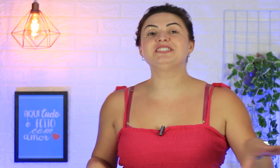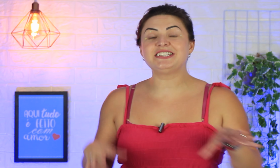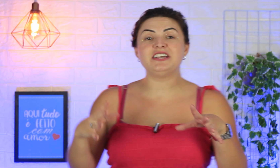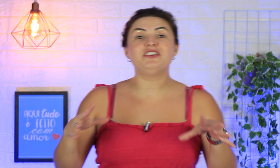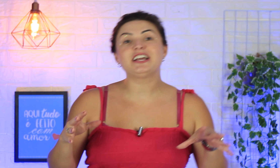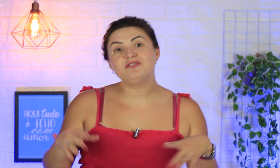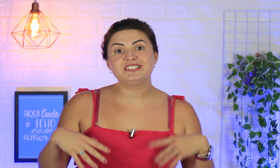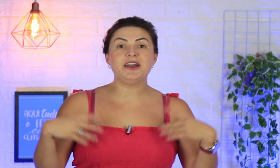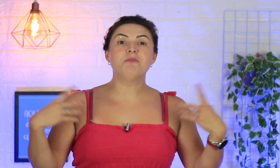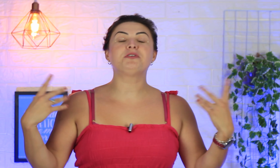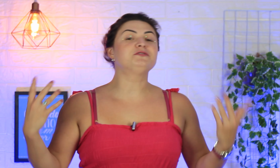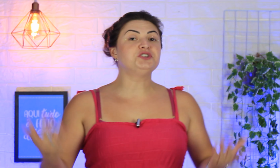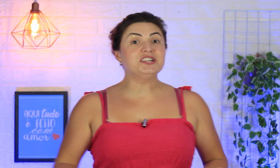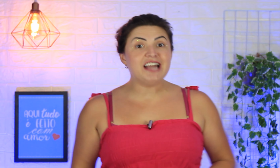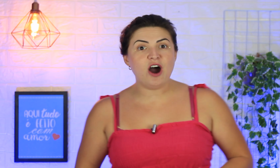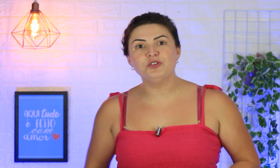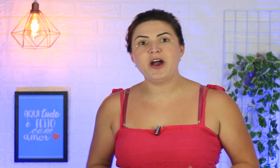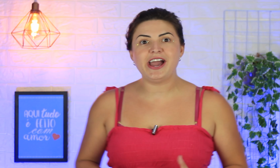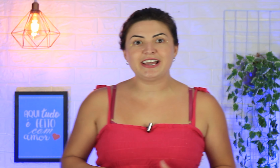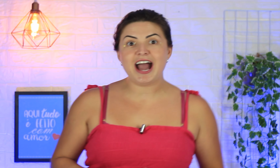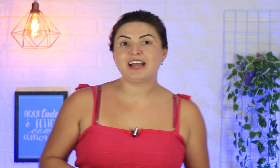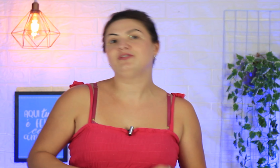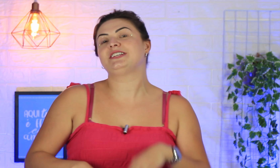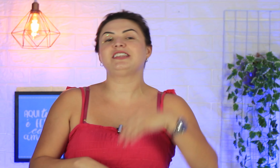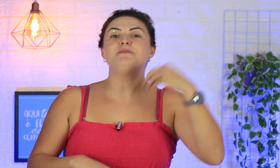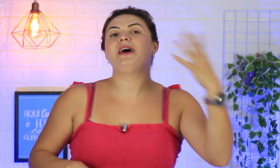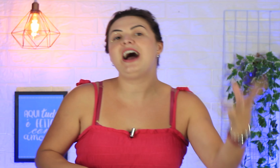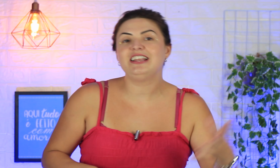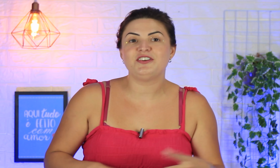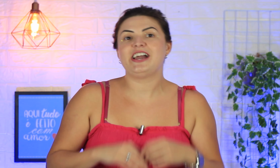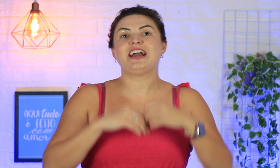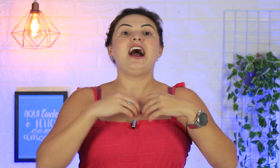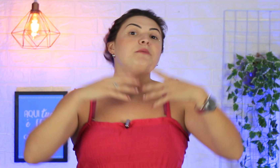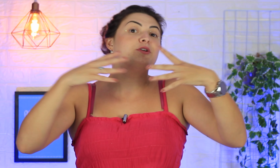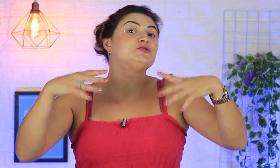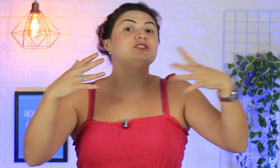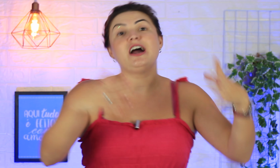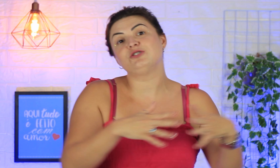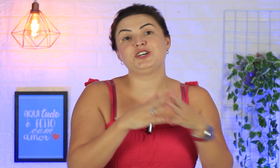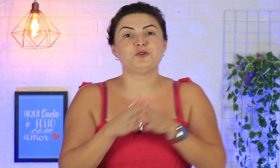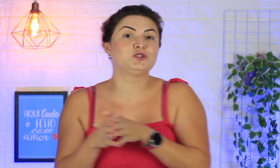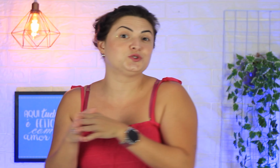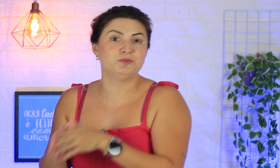você quiser falar que você é um profissional do RH que você trabalha no RH profissional de recursos